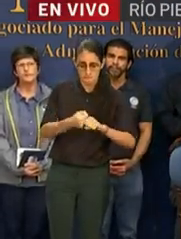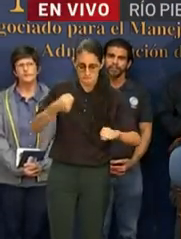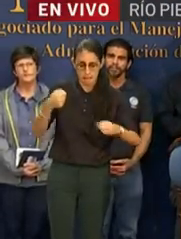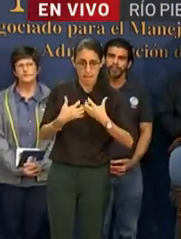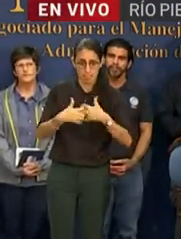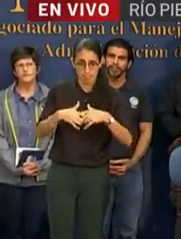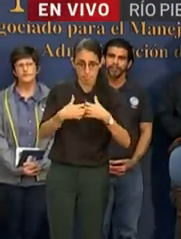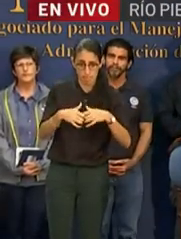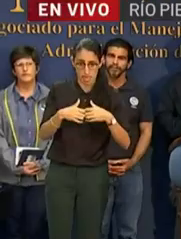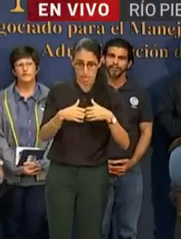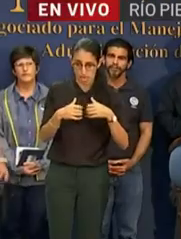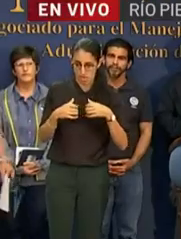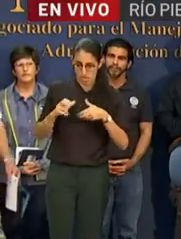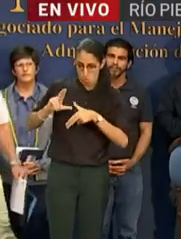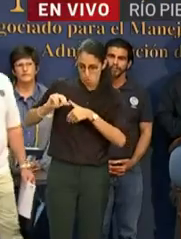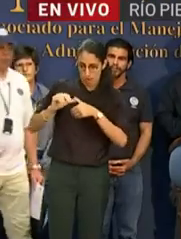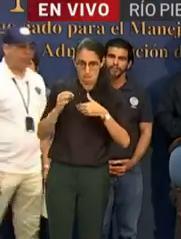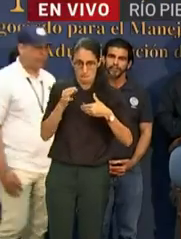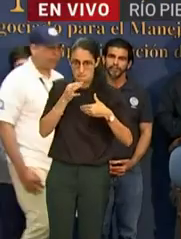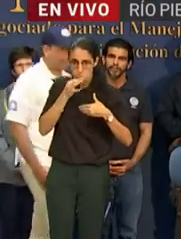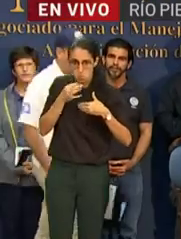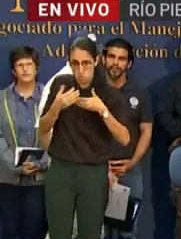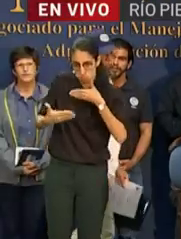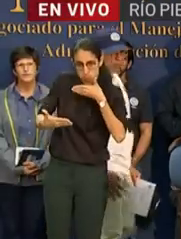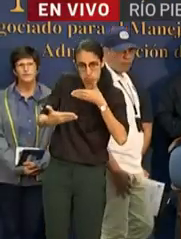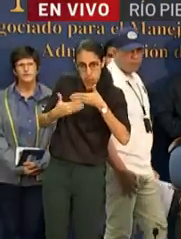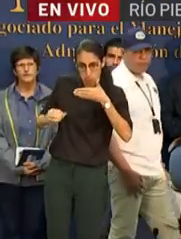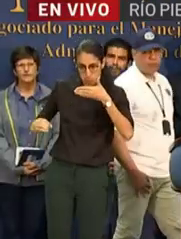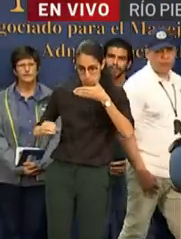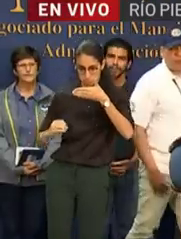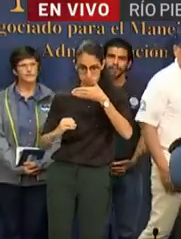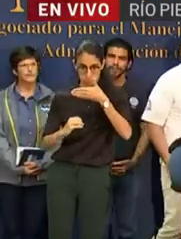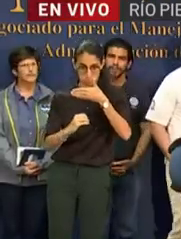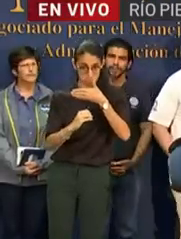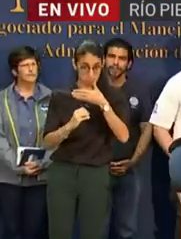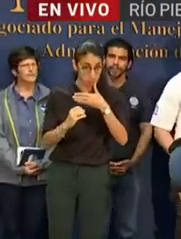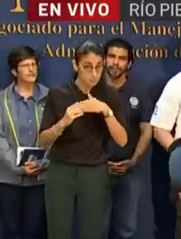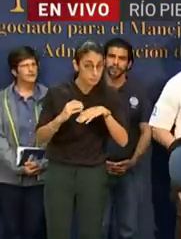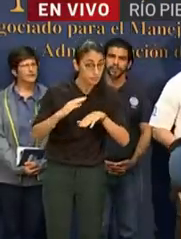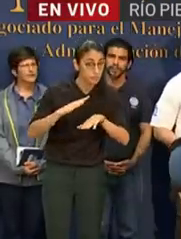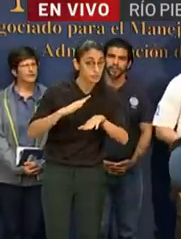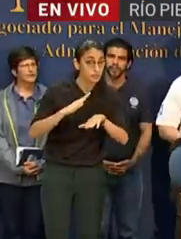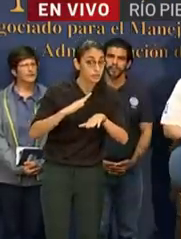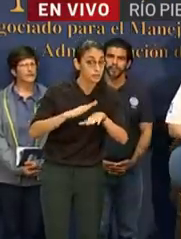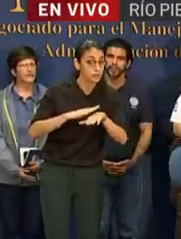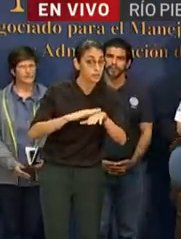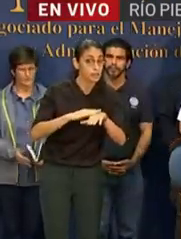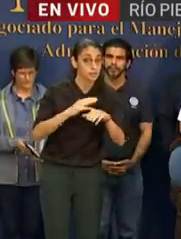COMENZANDO CON ENERGÍA